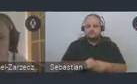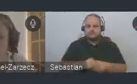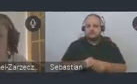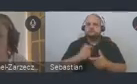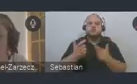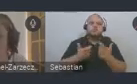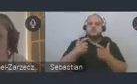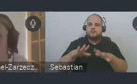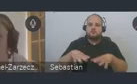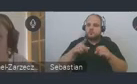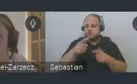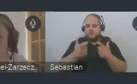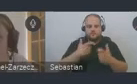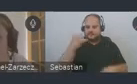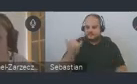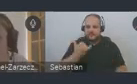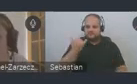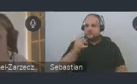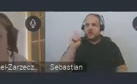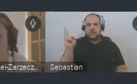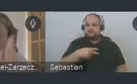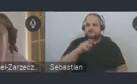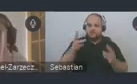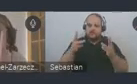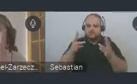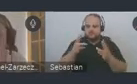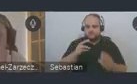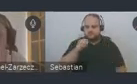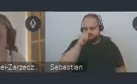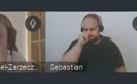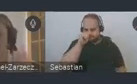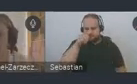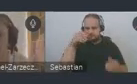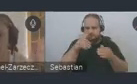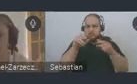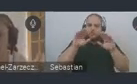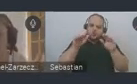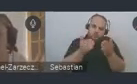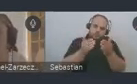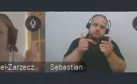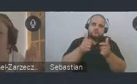I to robimy zawsze na początku każdego warsztatu. Intro może krótsze, może być dłuższe,